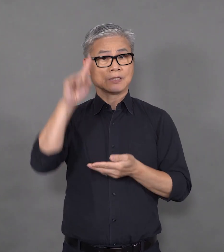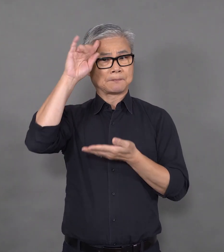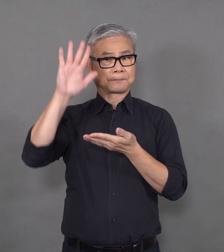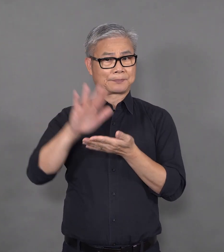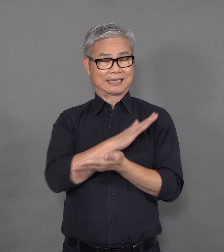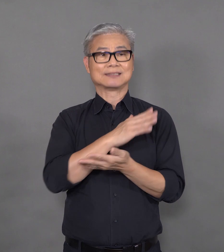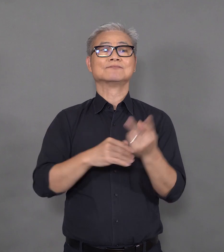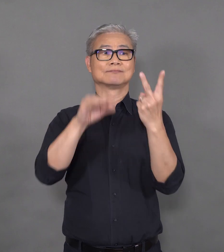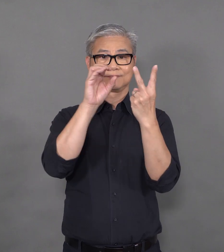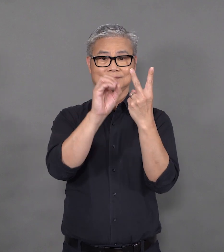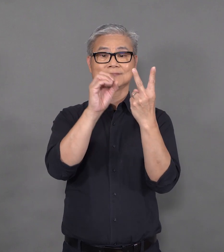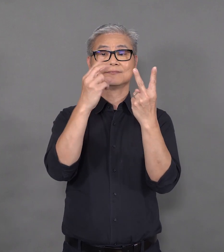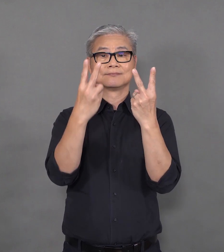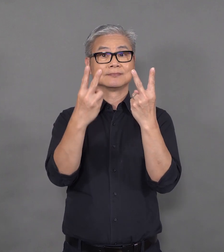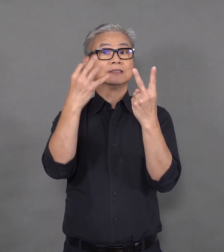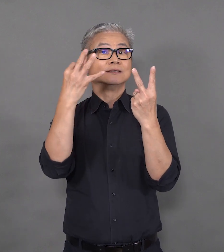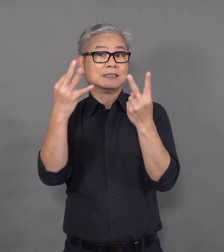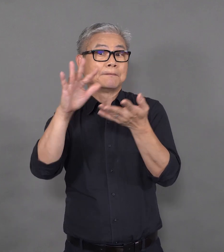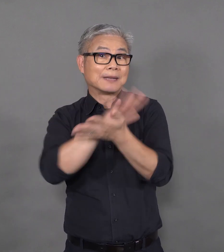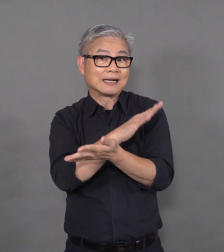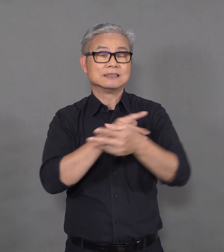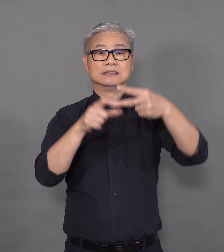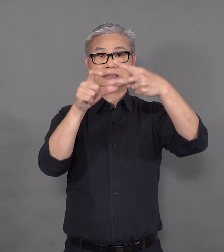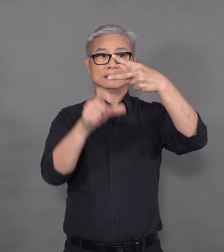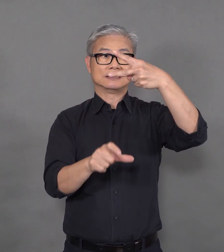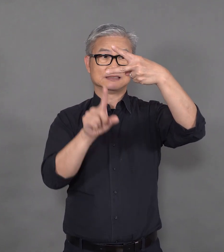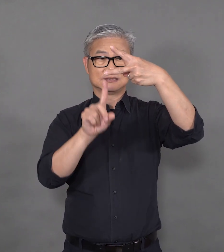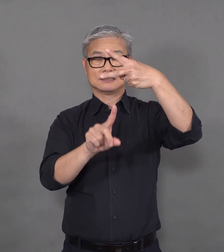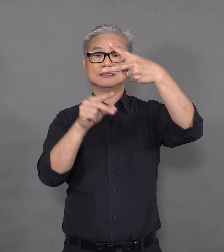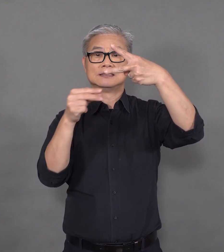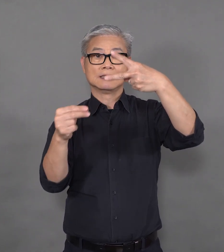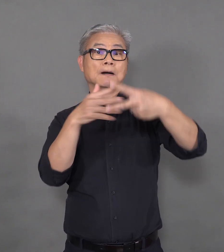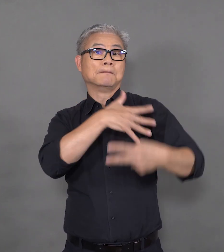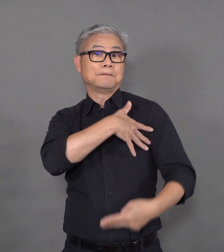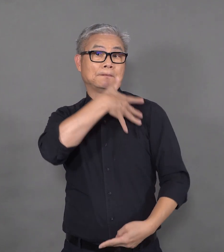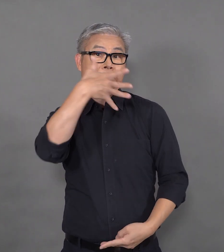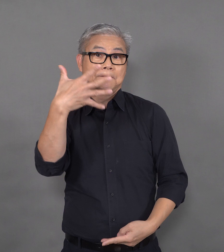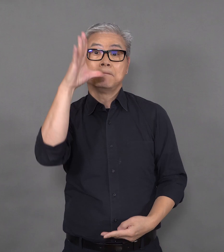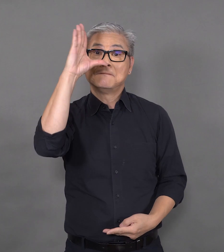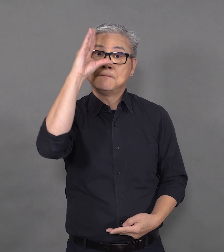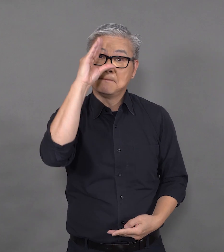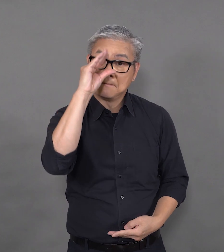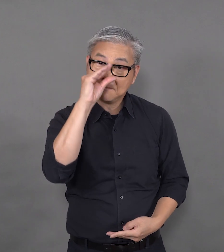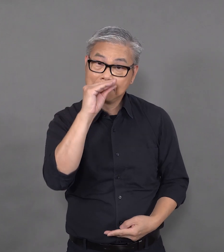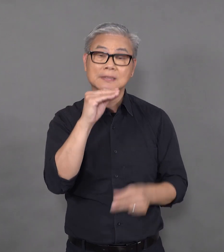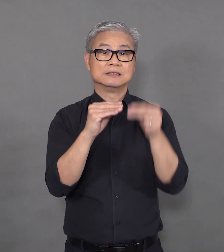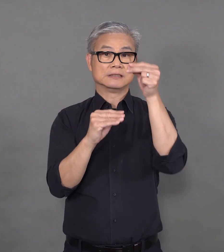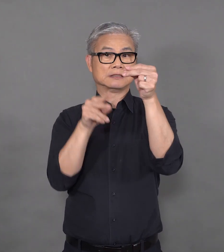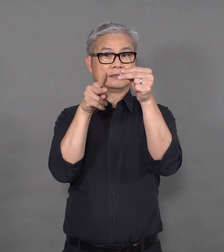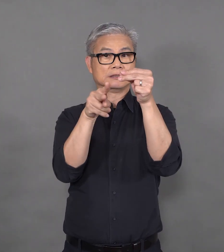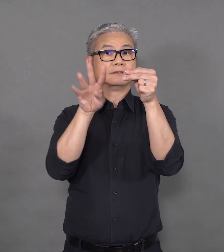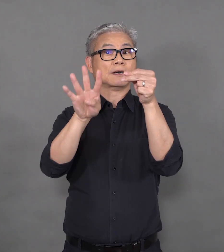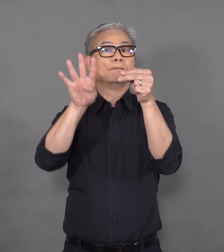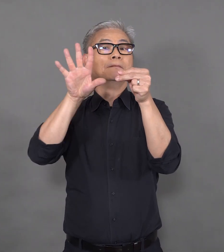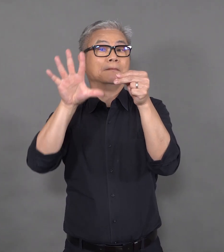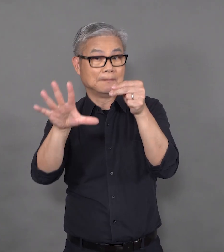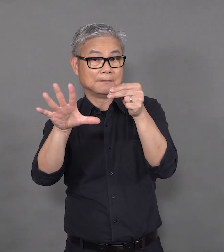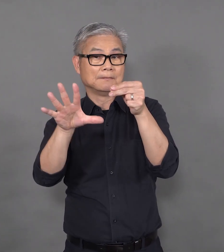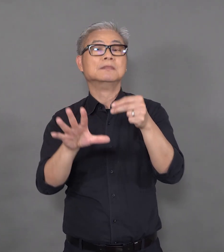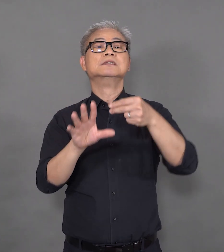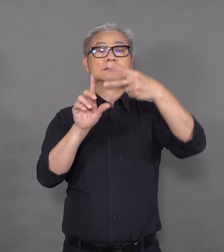二月十七日（星期五）晚上7時45分